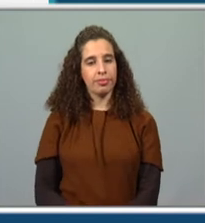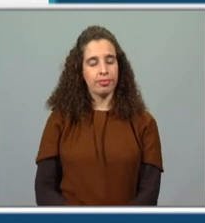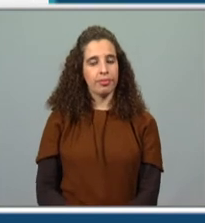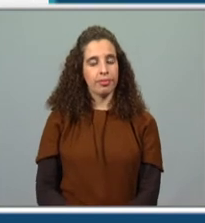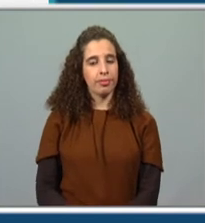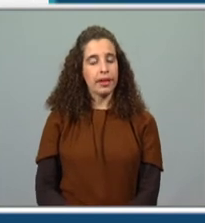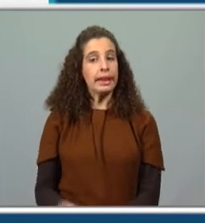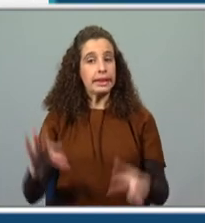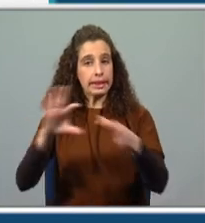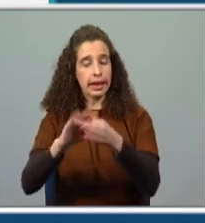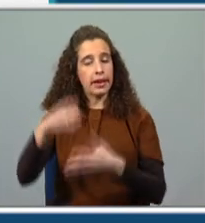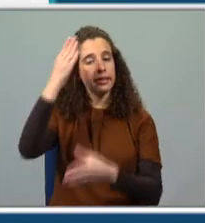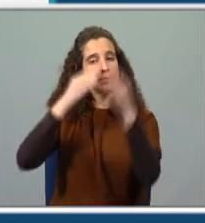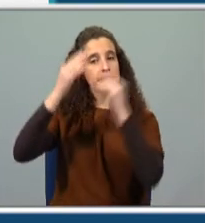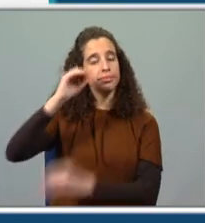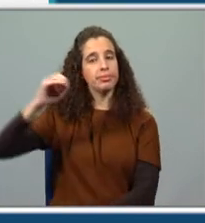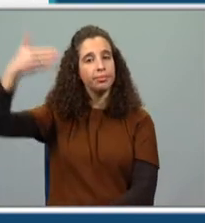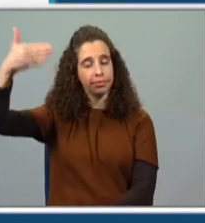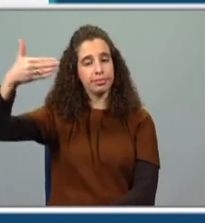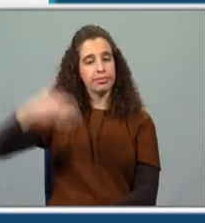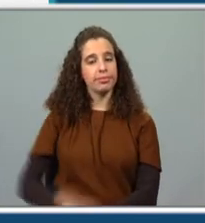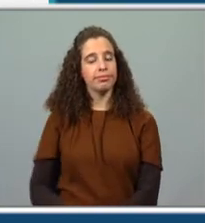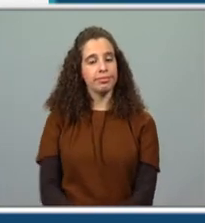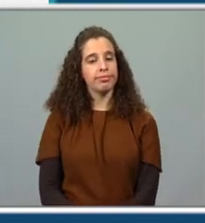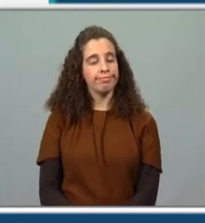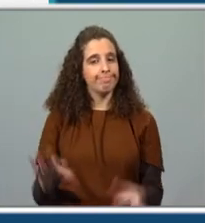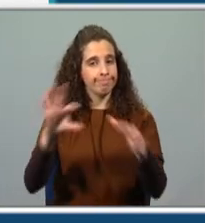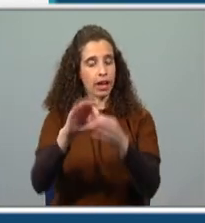em termos de aprendizagens essenciais mobilizar 在基本學習方面動員